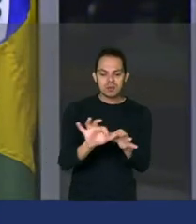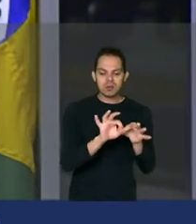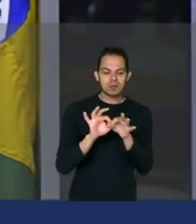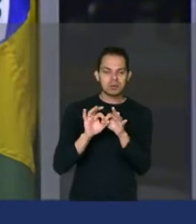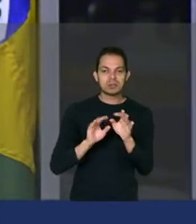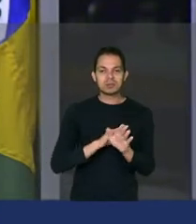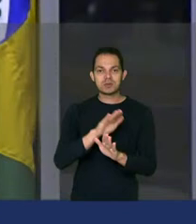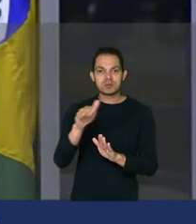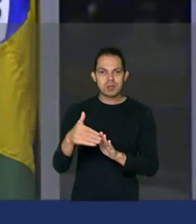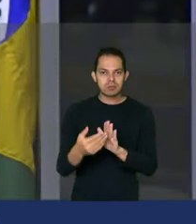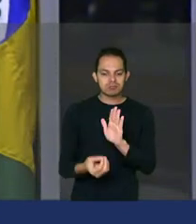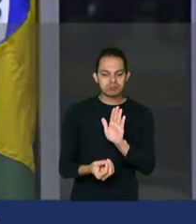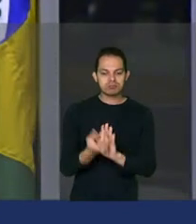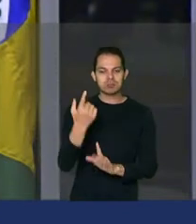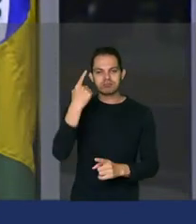BLICAS, QUE COMBATAM A EXTREMA POBREZA, UNIR A TODOS NA